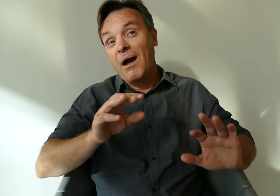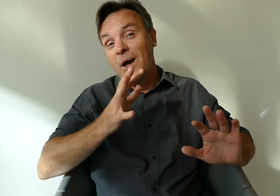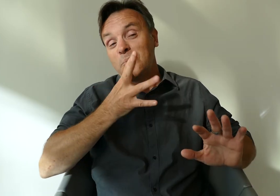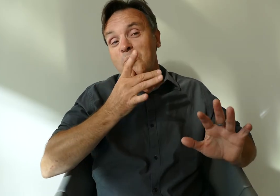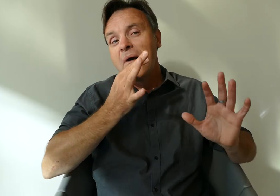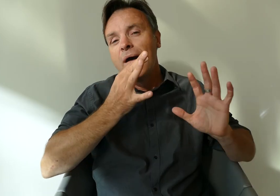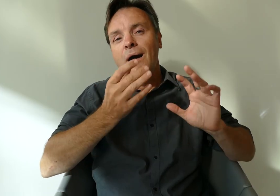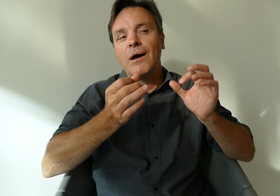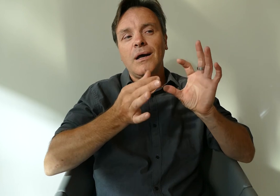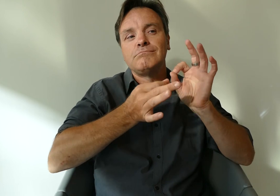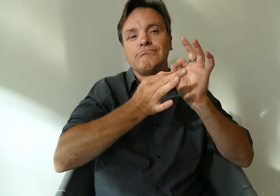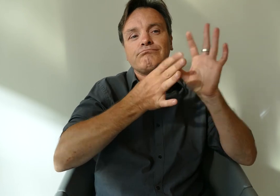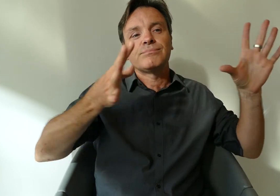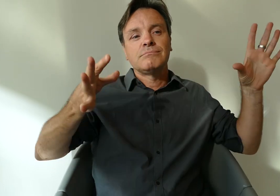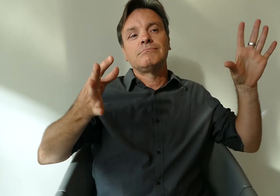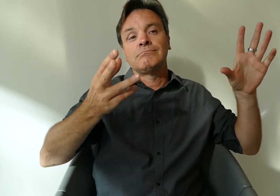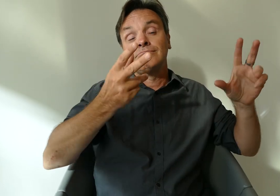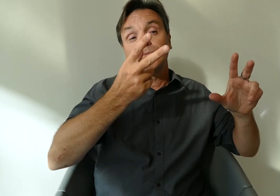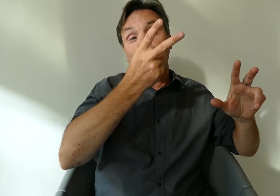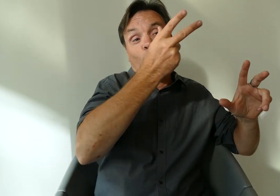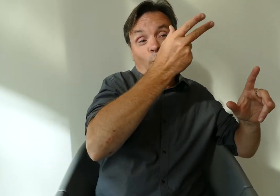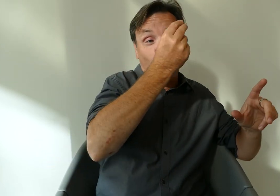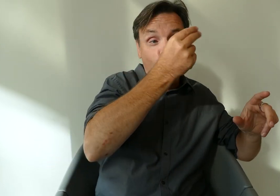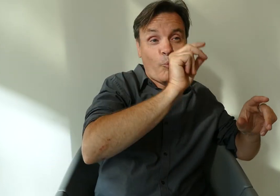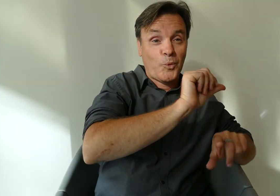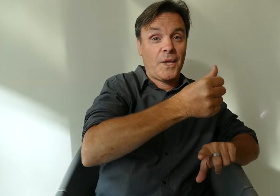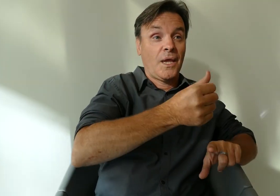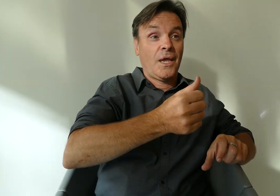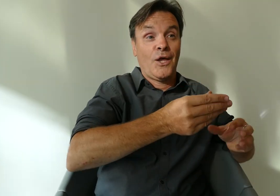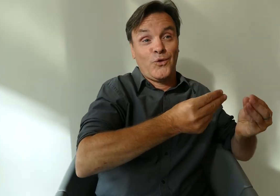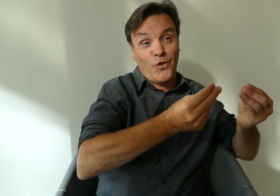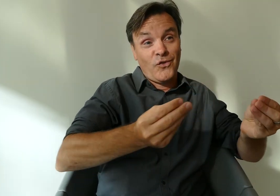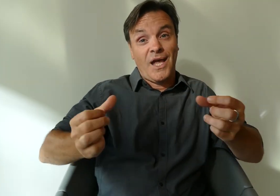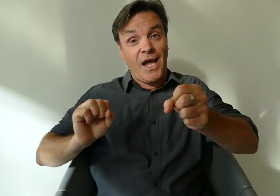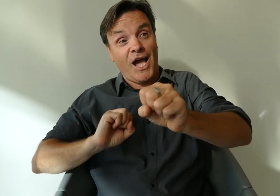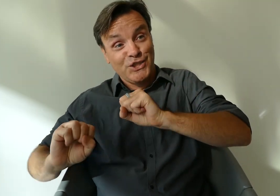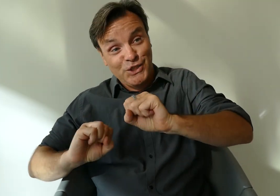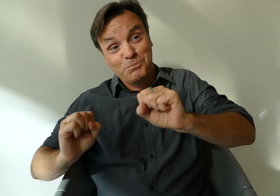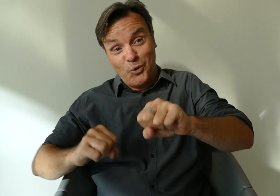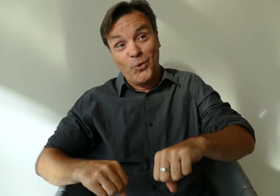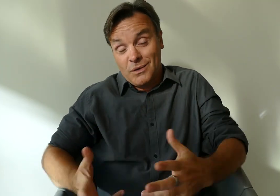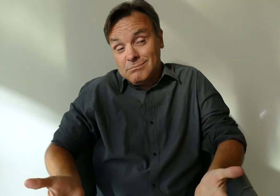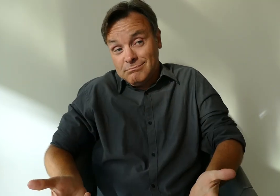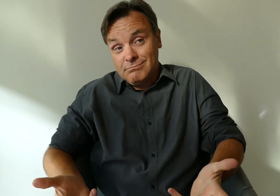Je crois qu'on ne peut pas dissocier les deux. Comprendre en premier pour pouvoir agir.